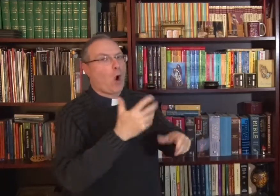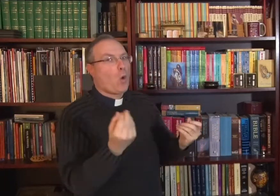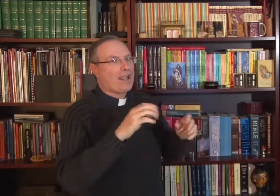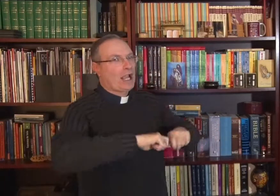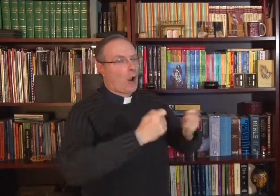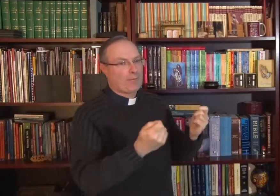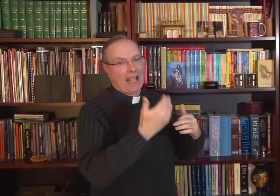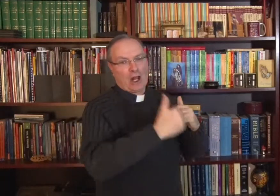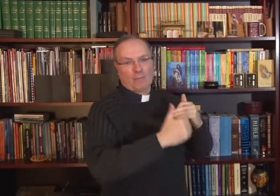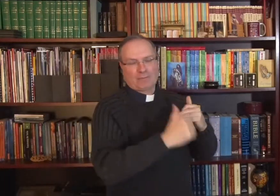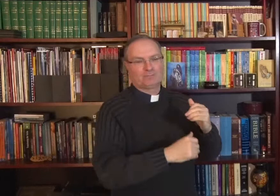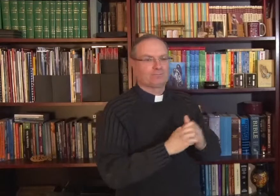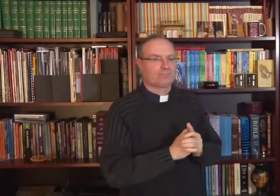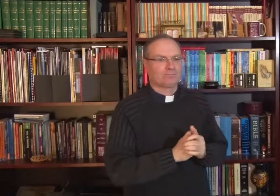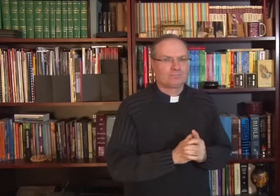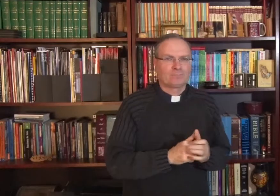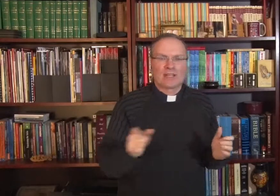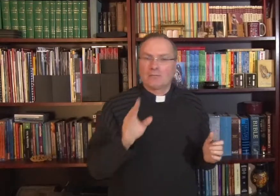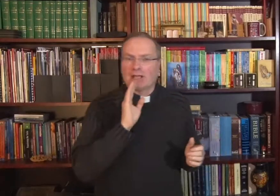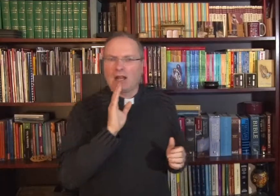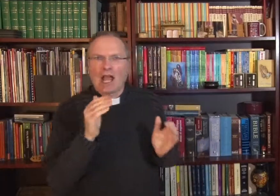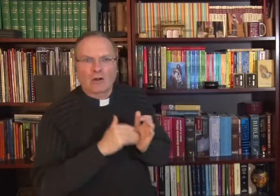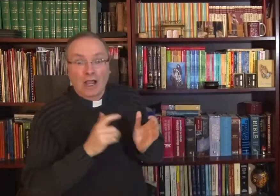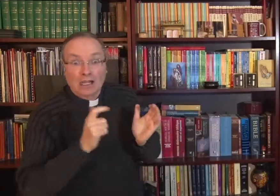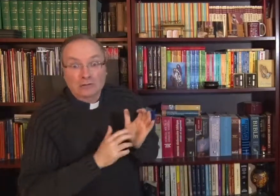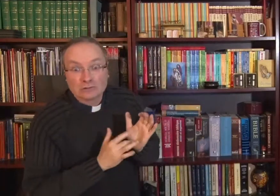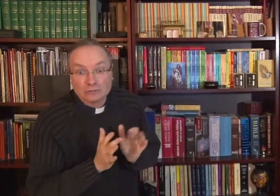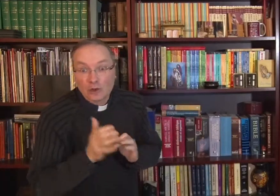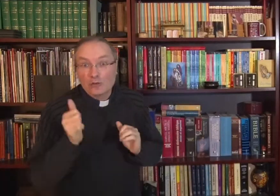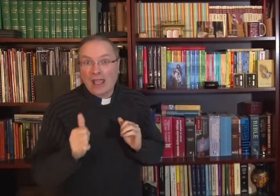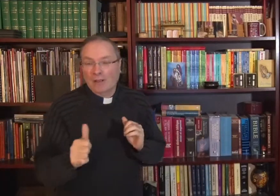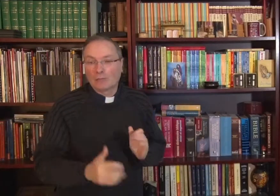où il rompait le pain. Ils parlaient encore quand [Jésus] lui-même